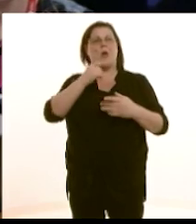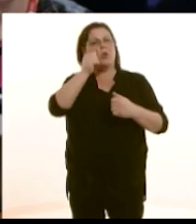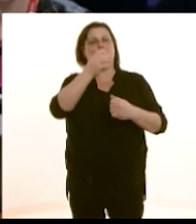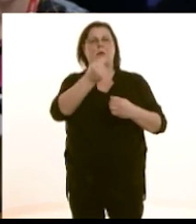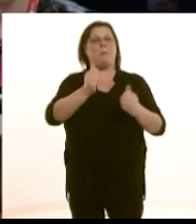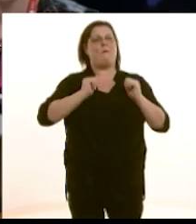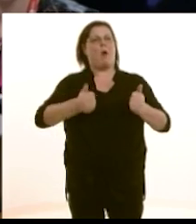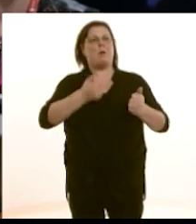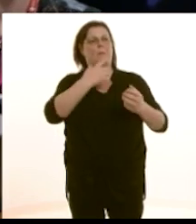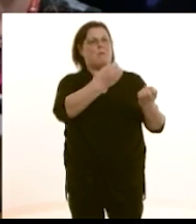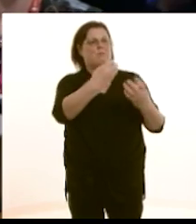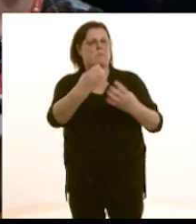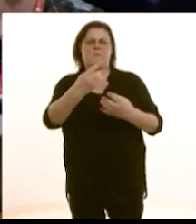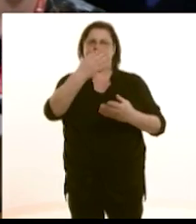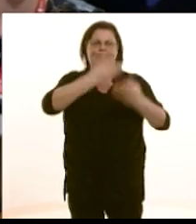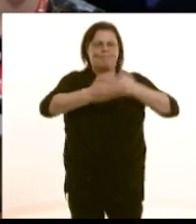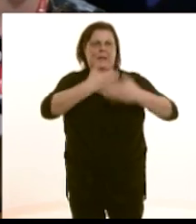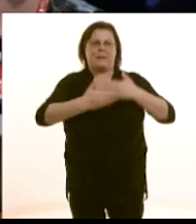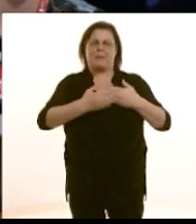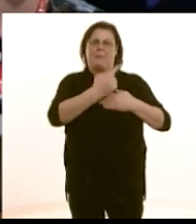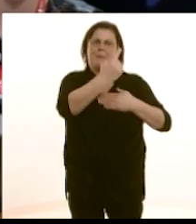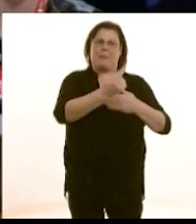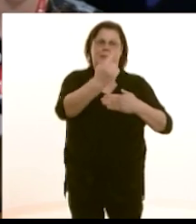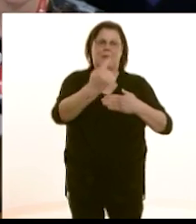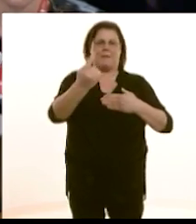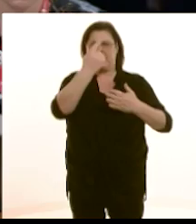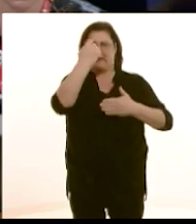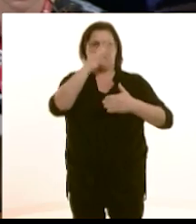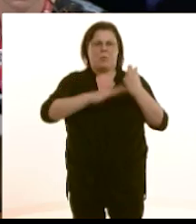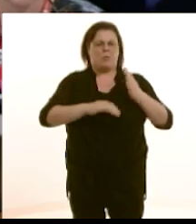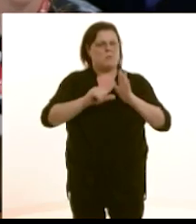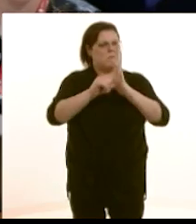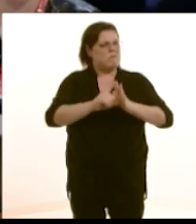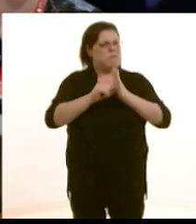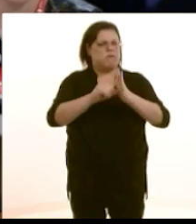yn wynebu sefyllfa ariannol ddyrys iawn o ganlyniad iír disgwyl am y taliad. A gaf